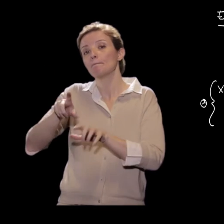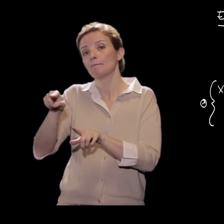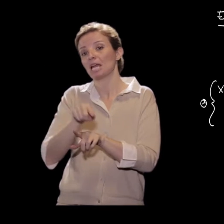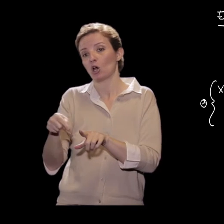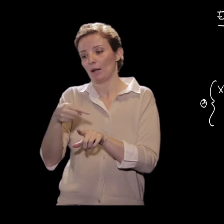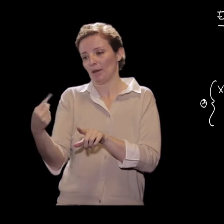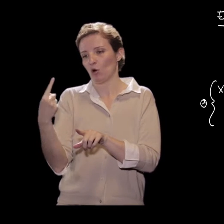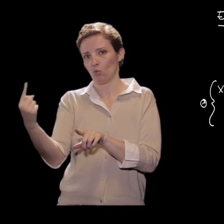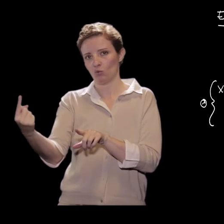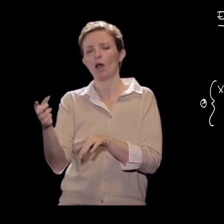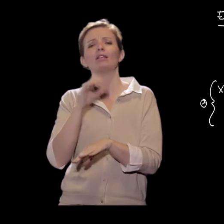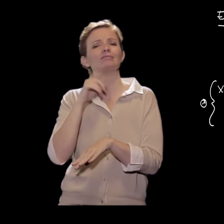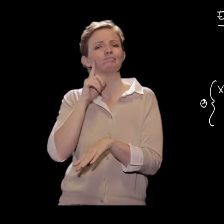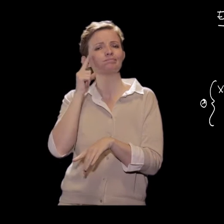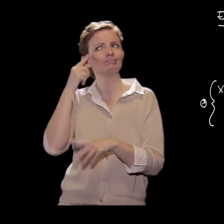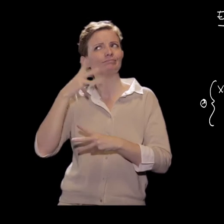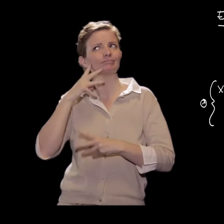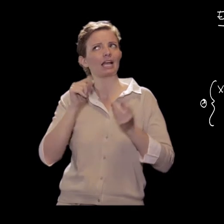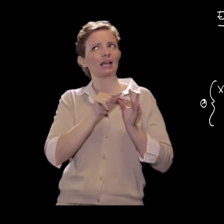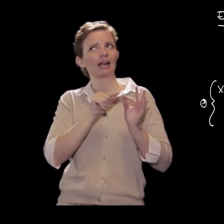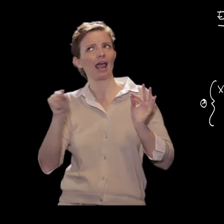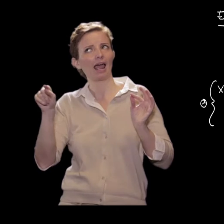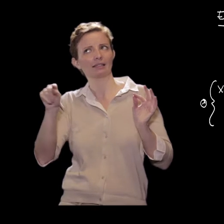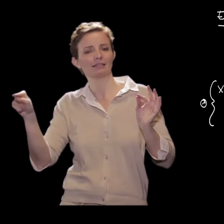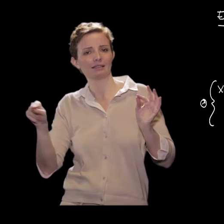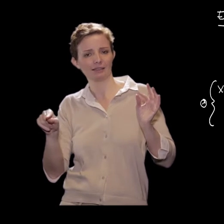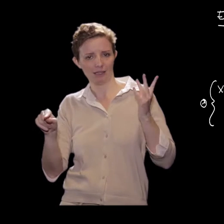Ragionando con la retta orientata abbiamo qui il valore -1.